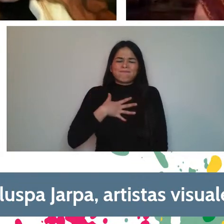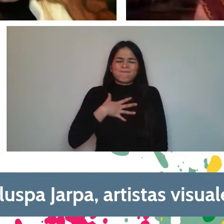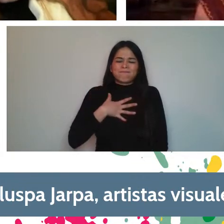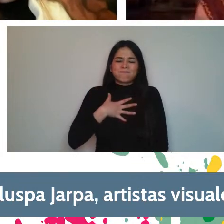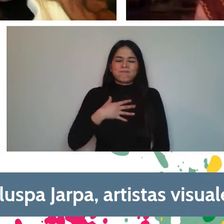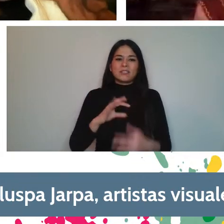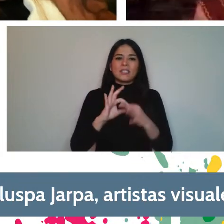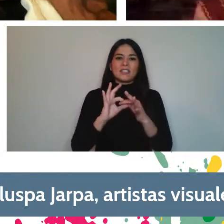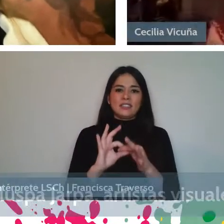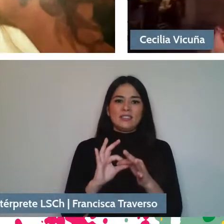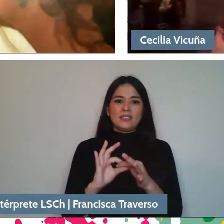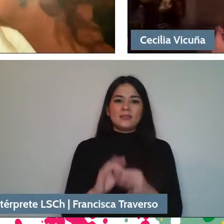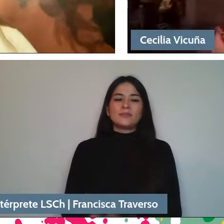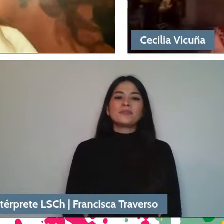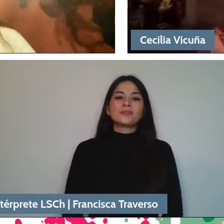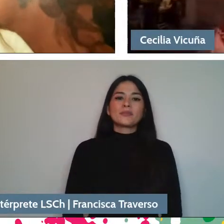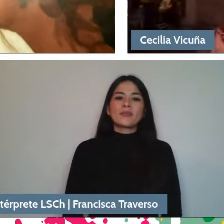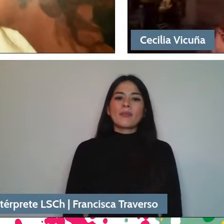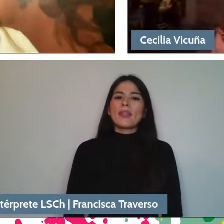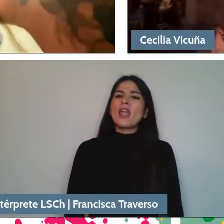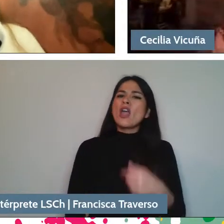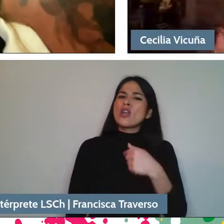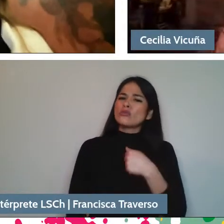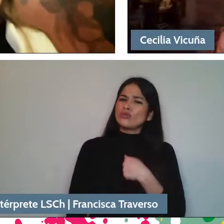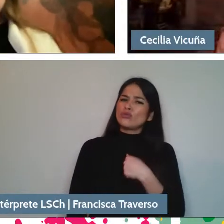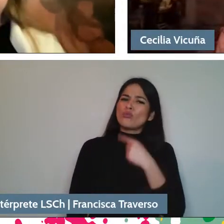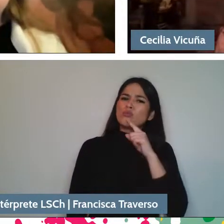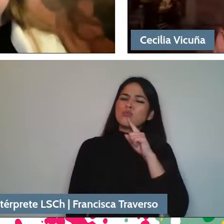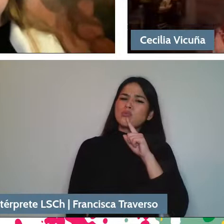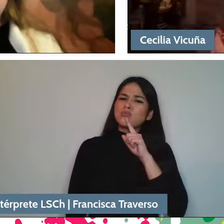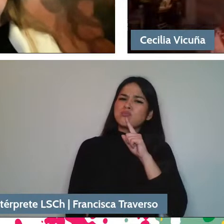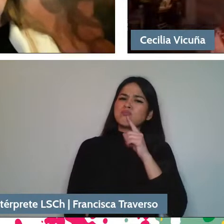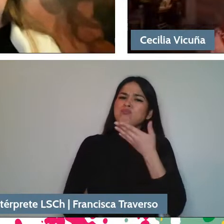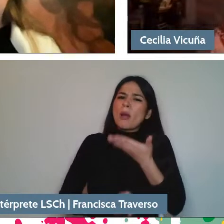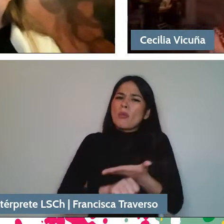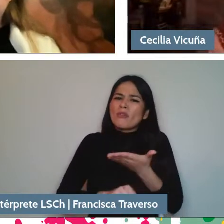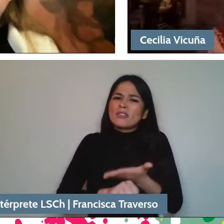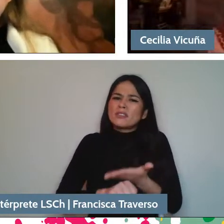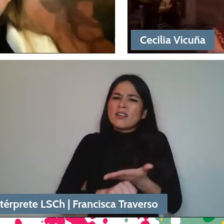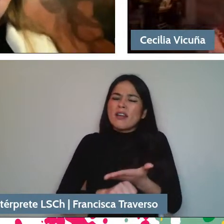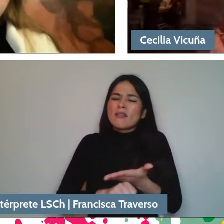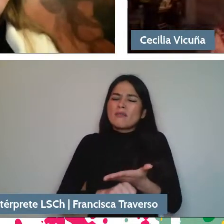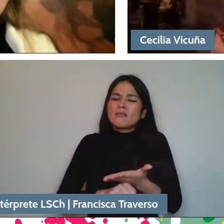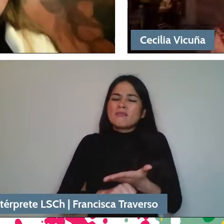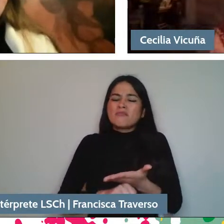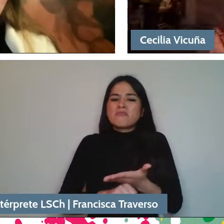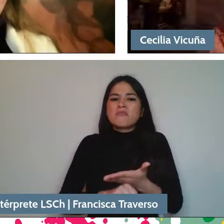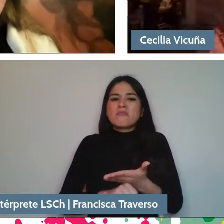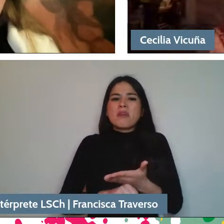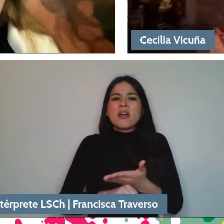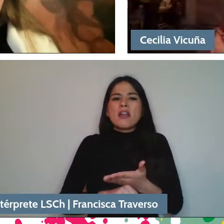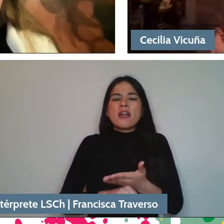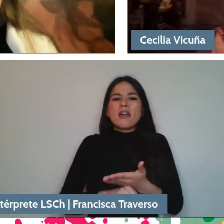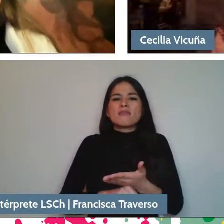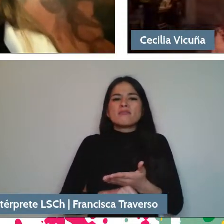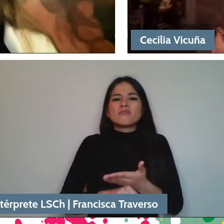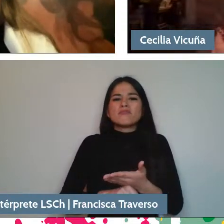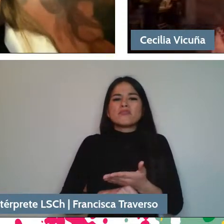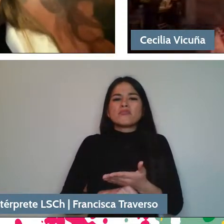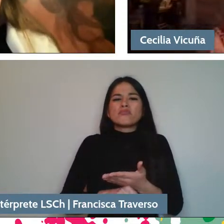Y Cecilia, yo quería aprovechar esta instancia para proponerte un viaje. Un viaje por tu vida y por tu obra